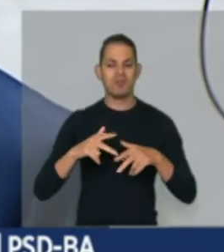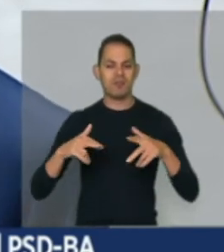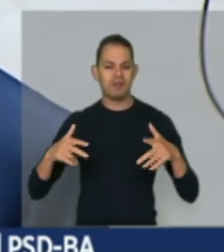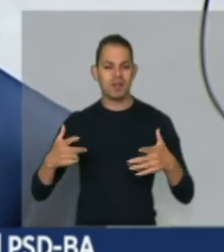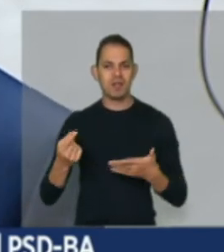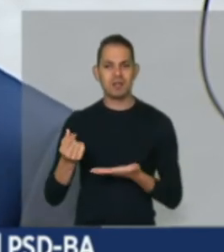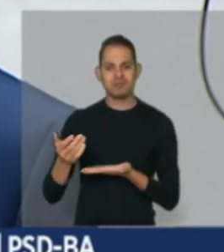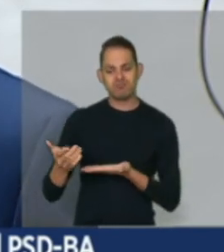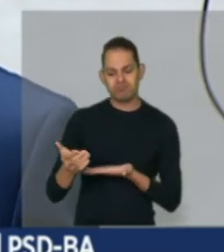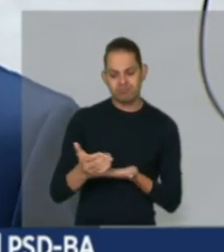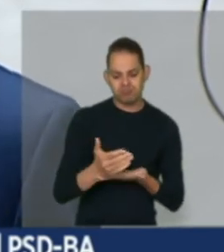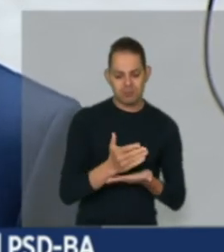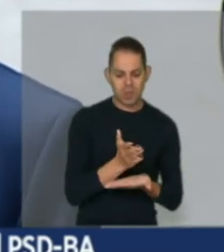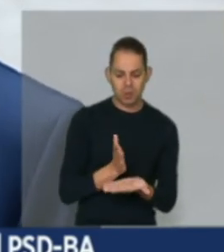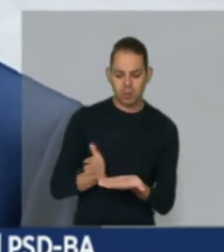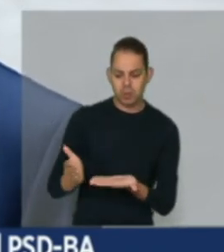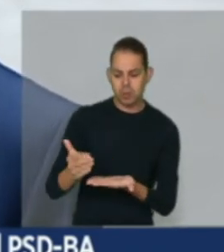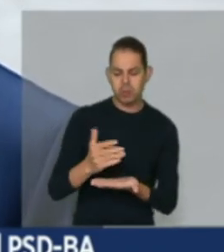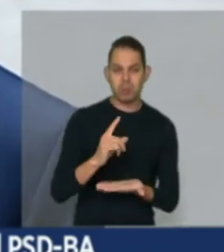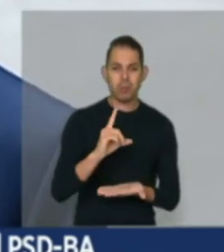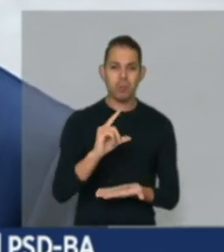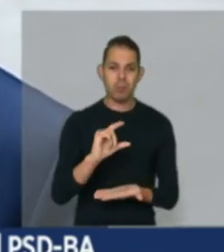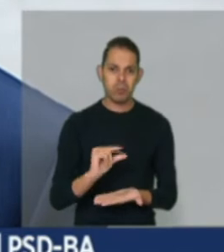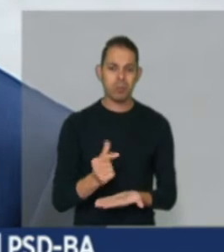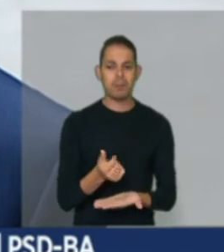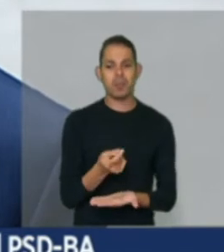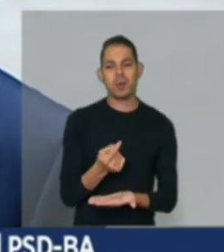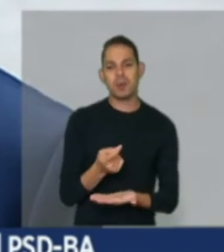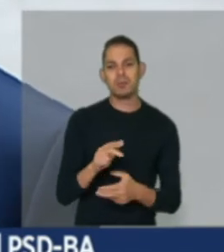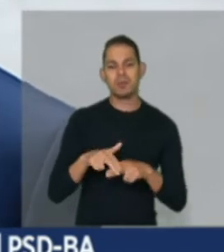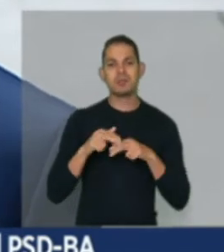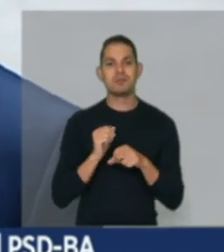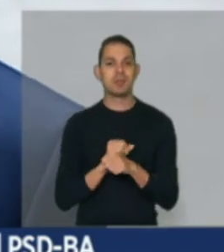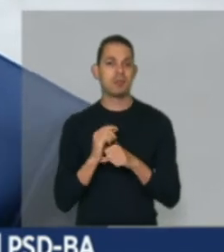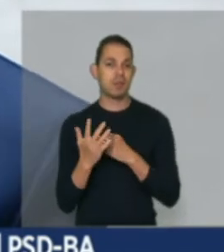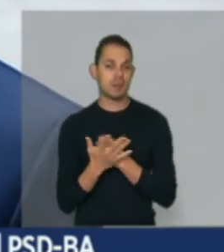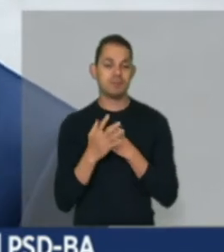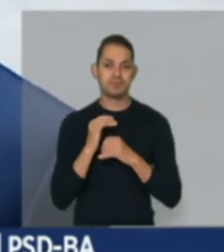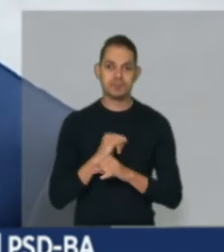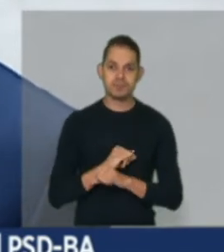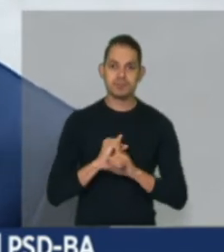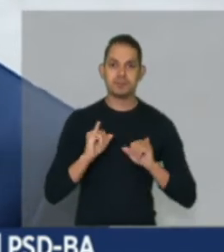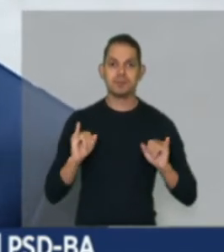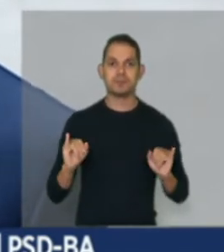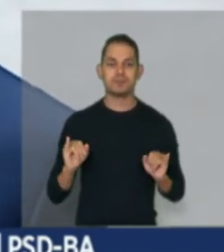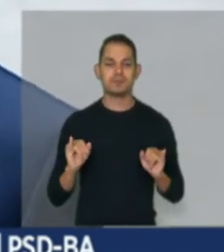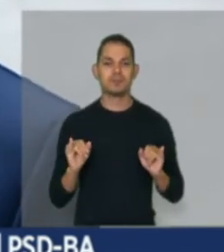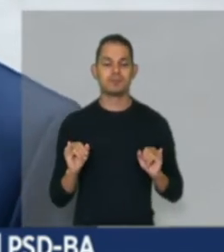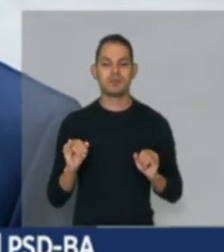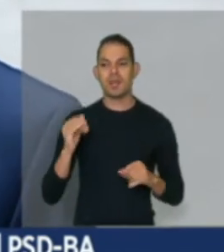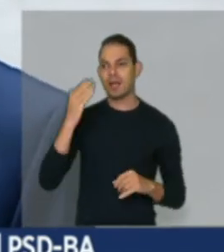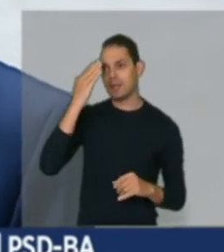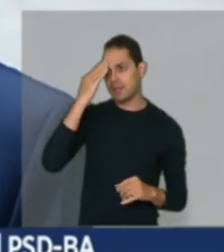PANDEMIA QUE NÓS ESTAMOS VIVENDO. PORTANTO, ESSE REGISTRO QUE EU FAÇO AQUI, PRESIDENTE, AGRADEÇO A VOSSA EXCELÊNCIA POR ESSA OPORTUNIDADE E AO DEPUTADO